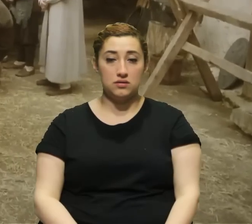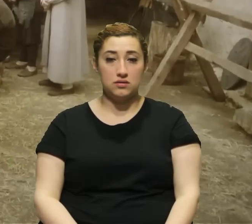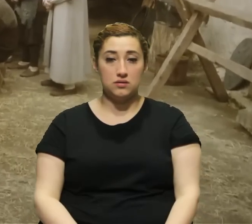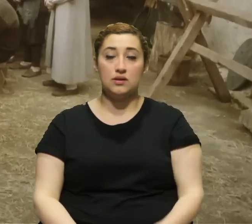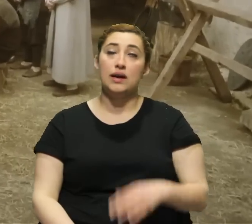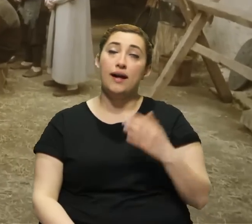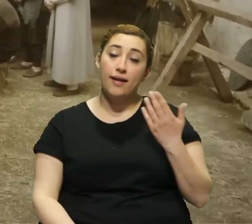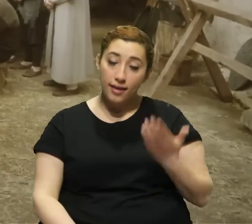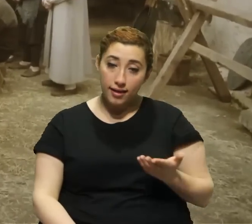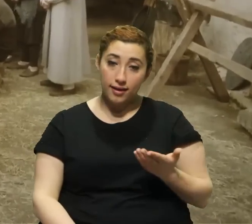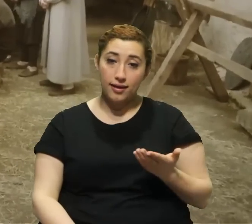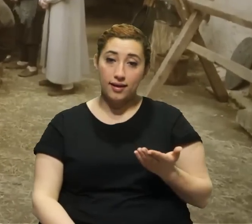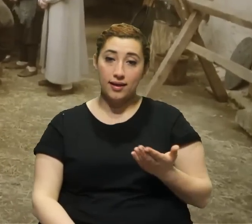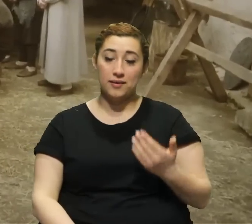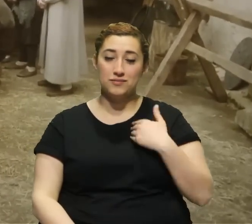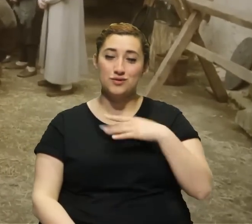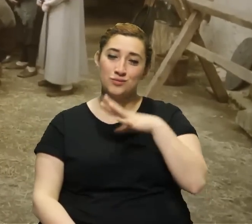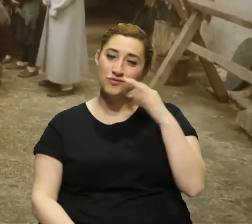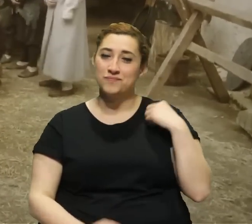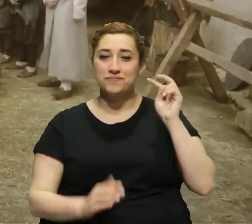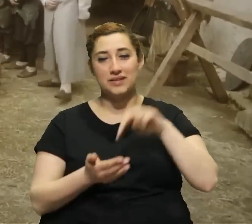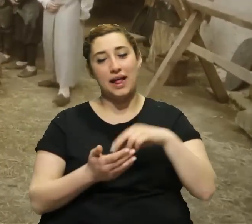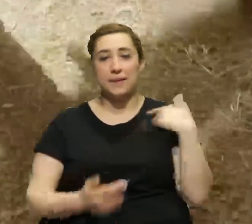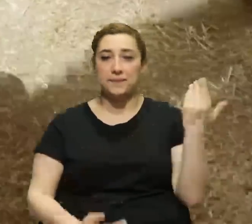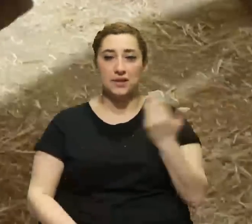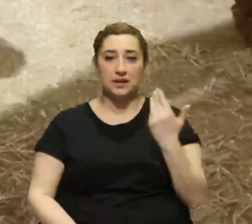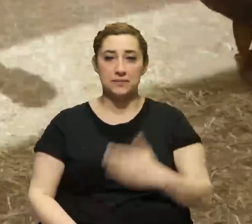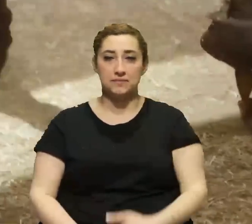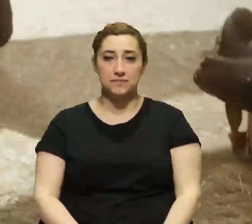Eeh, bize müsaade canlar.